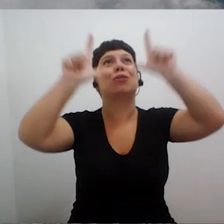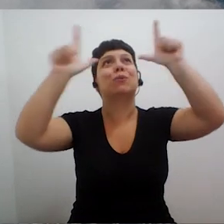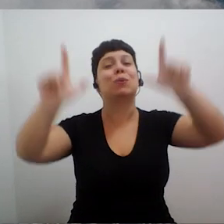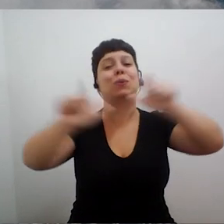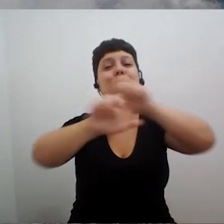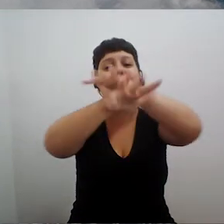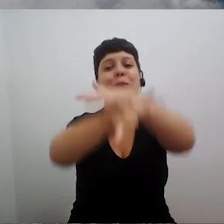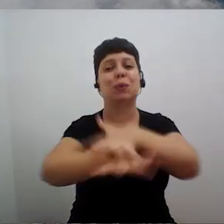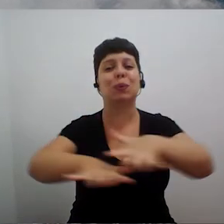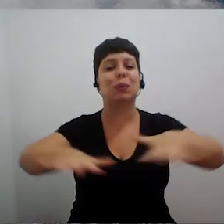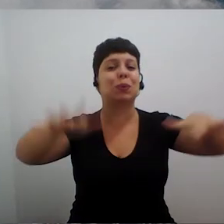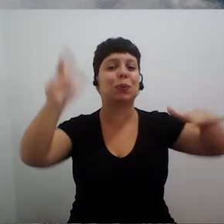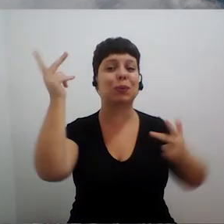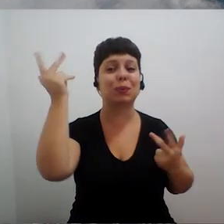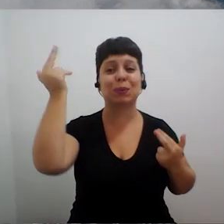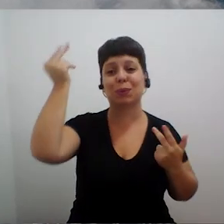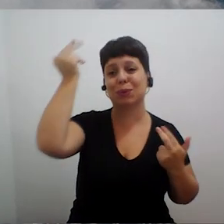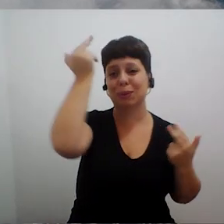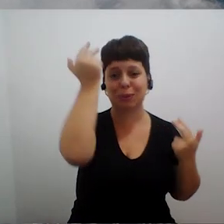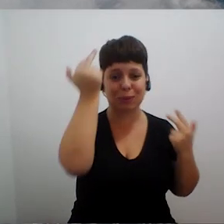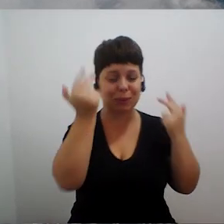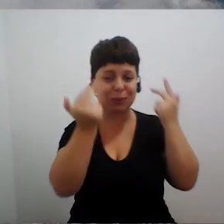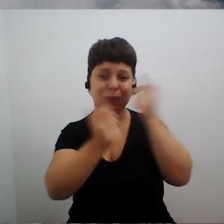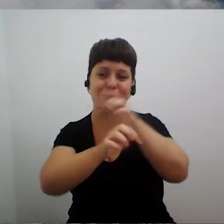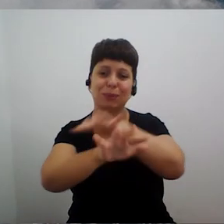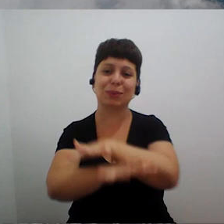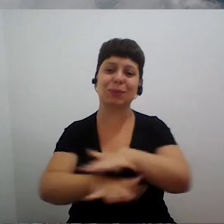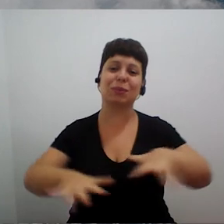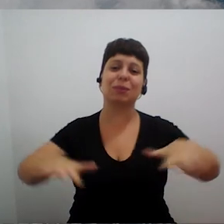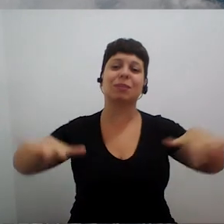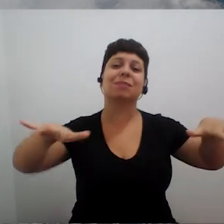Azul da cor do mar